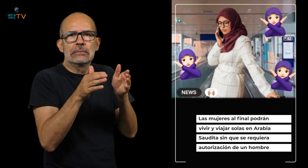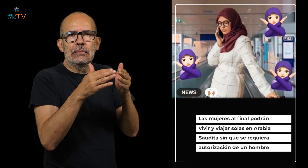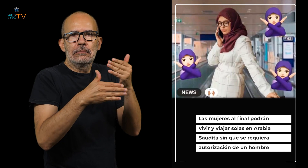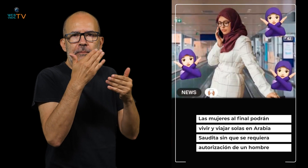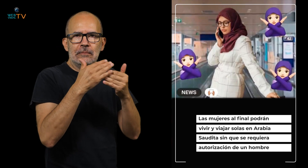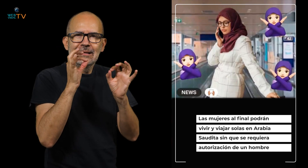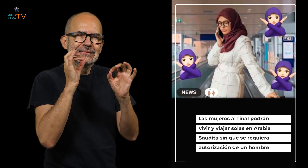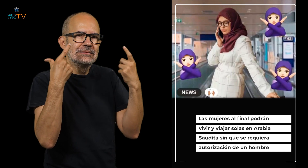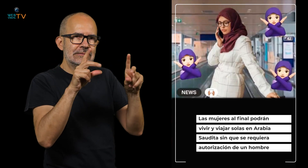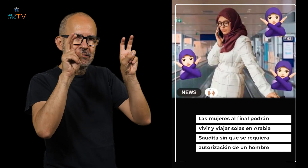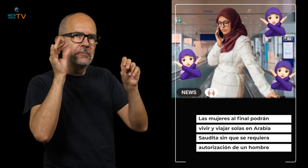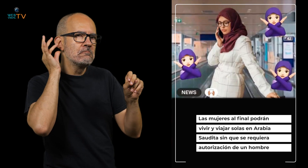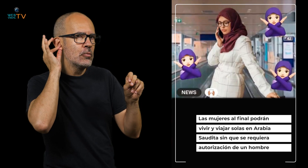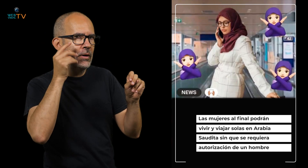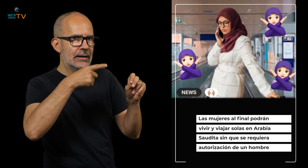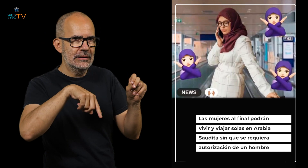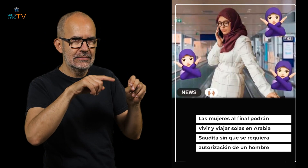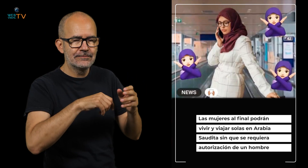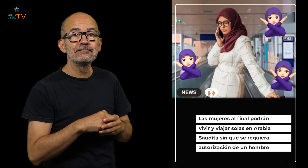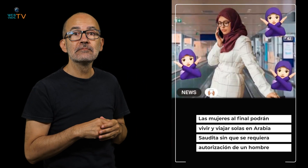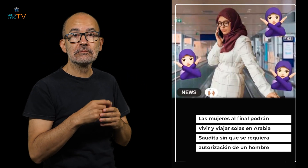hacia el progreso respecto al colectivo femenino.